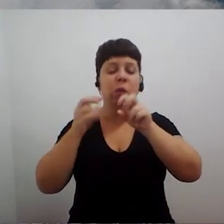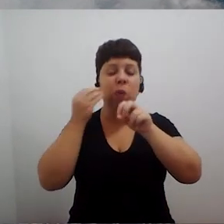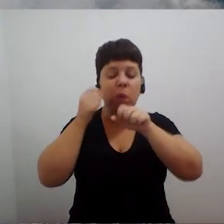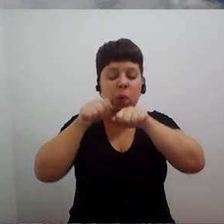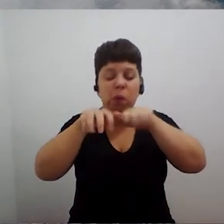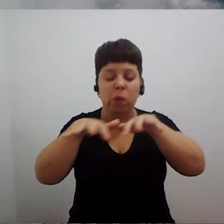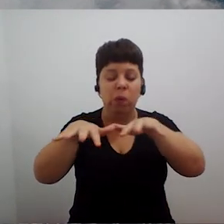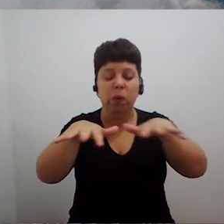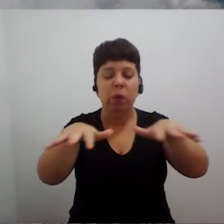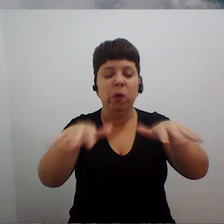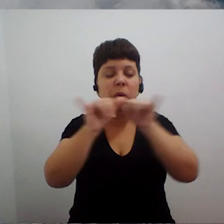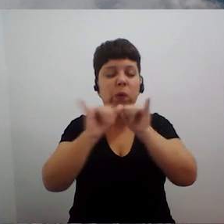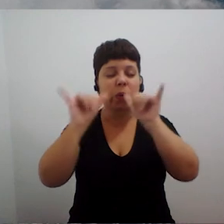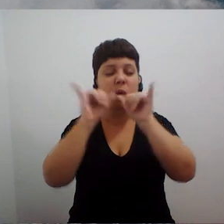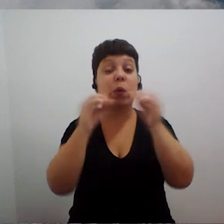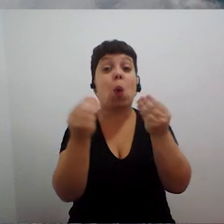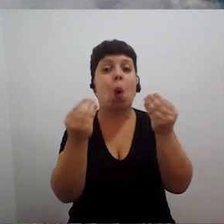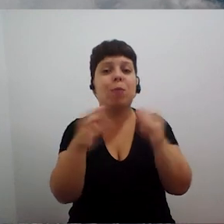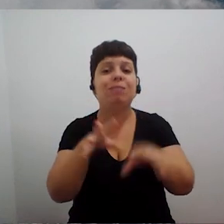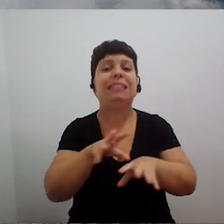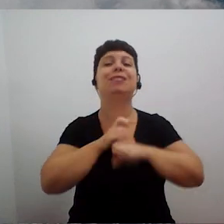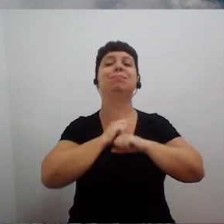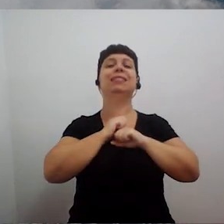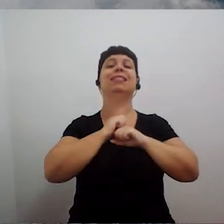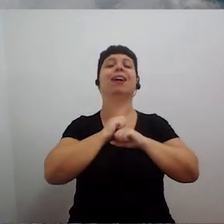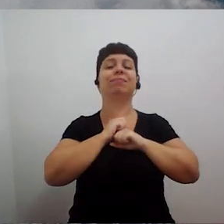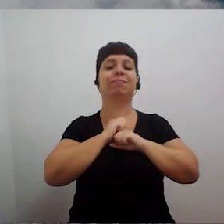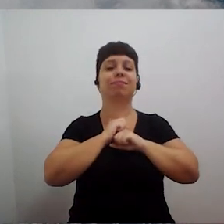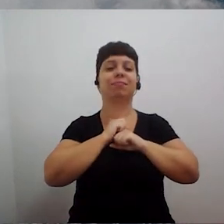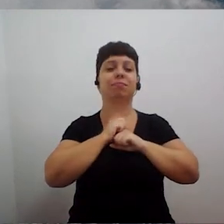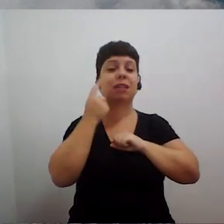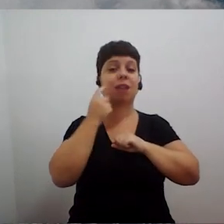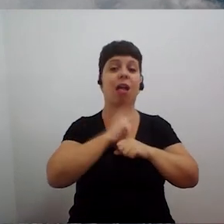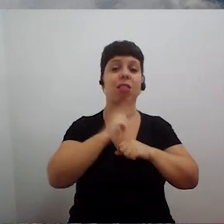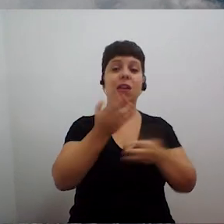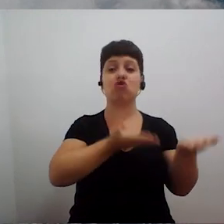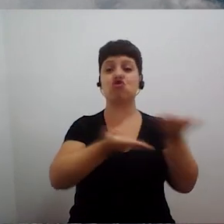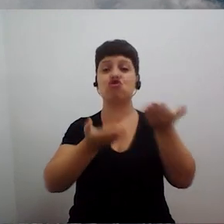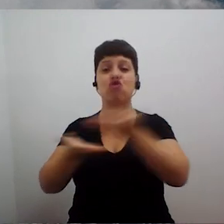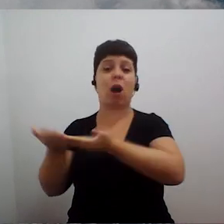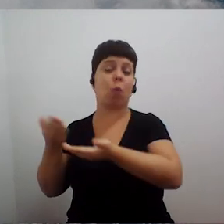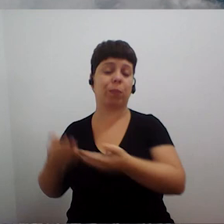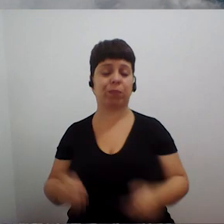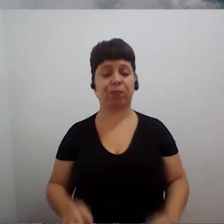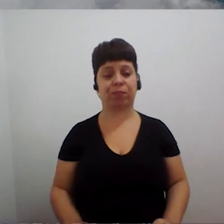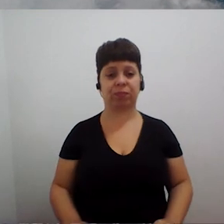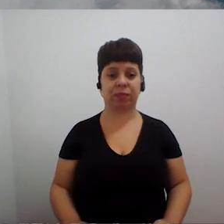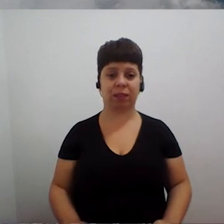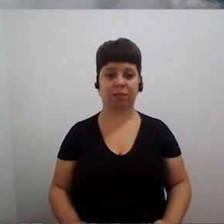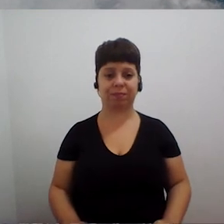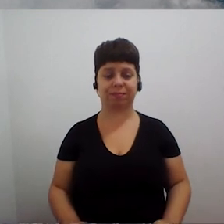como que ela pode inspirar a gente nesse diálogo inter-religioso com o oceano